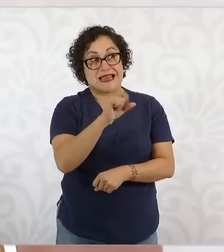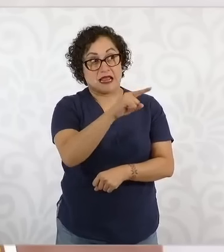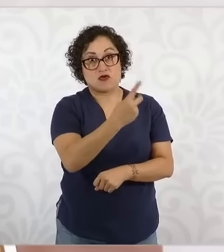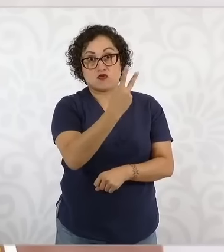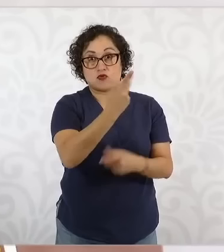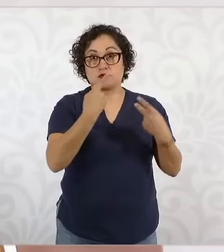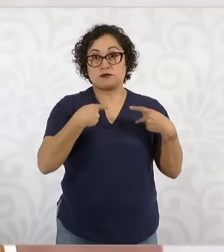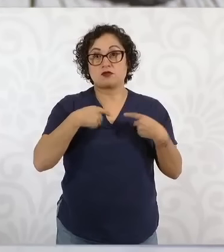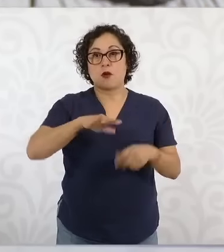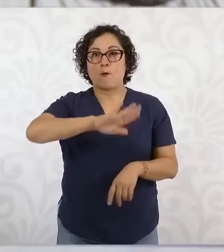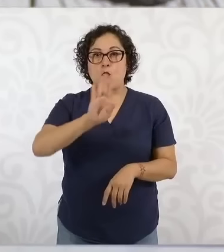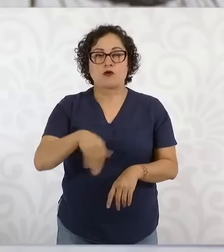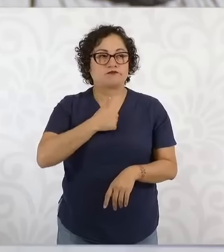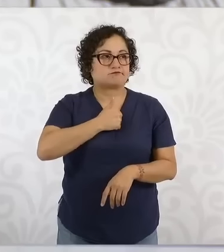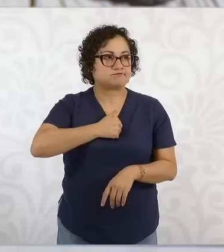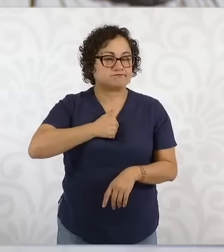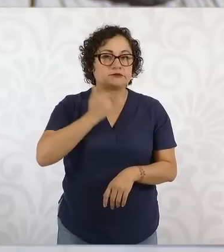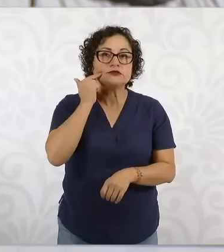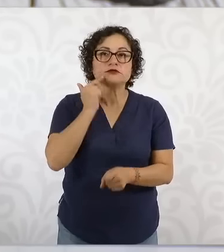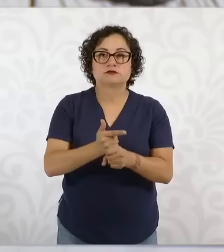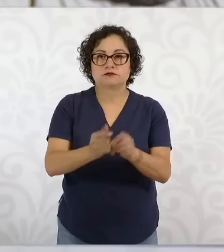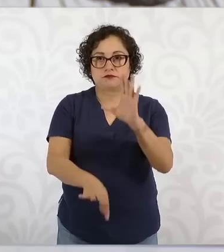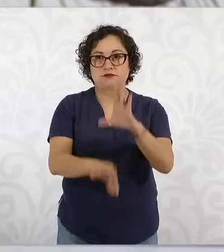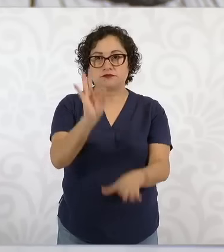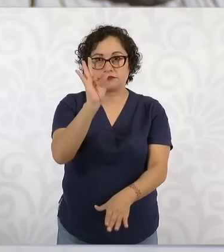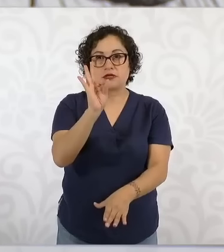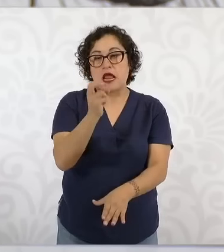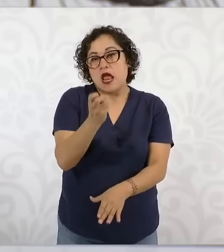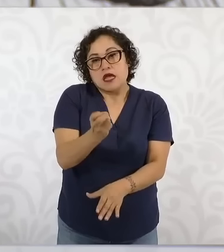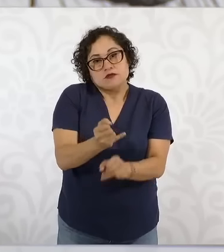Eso es lo que sabemos y eso es lo que investiga la fiscalía por violación a la ley de